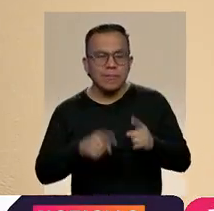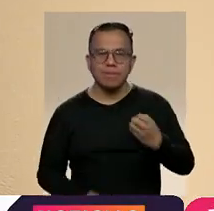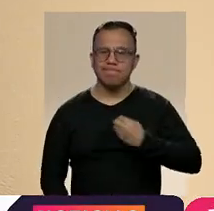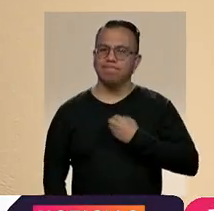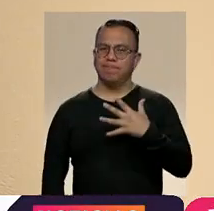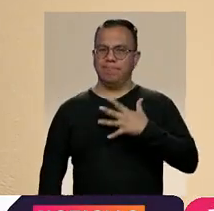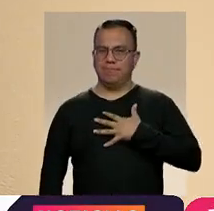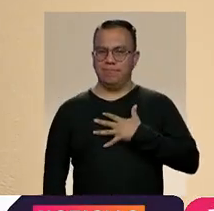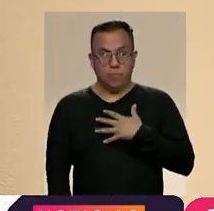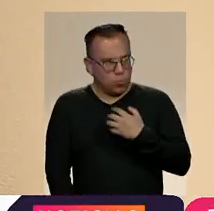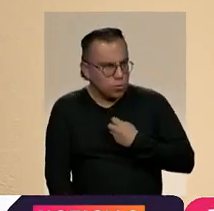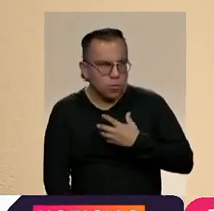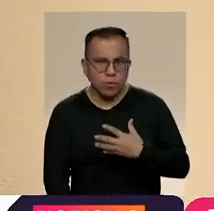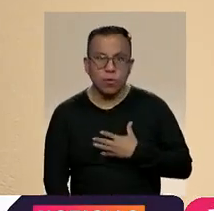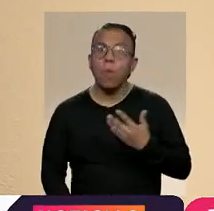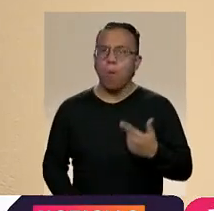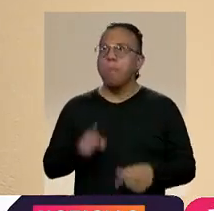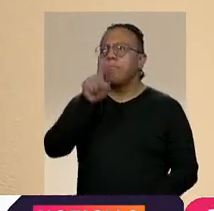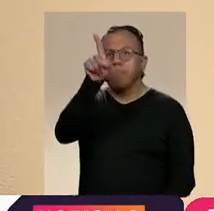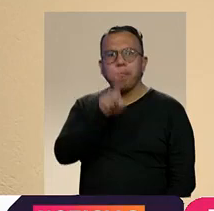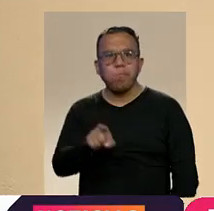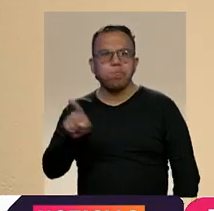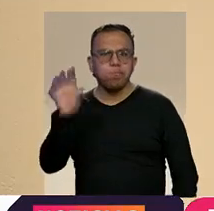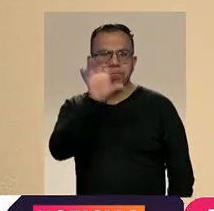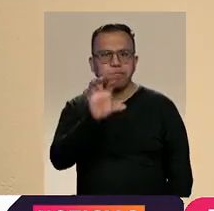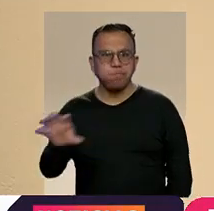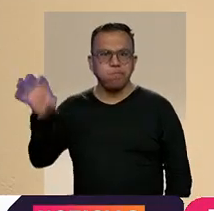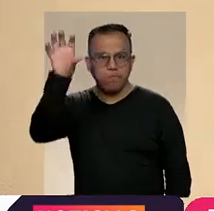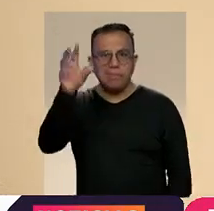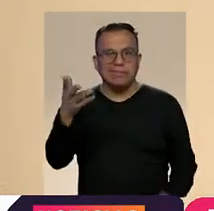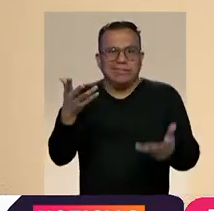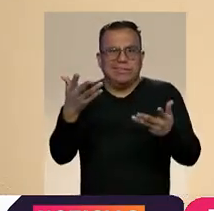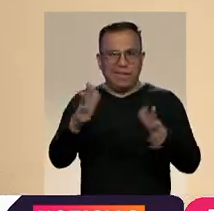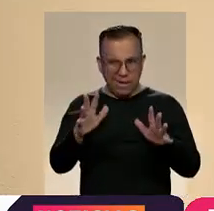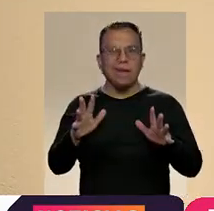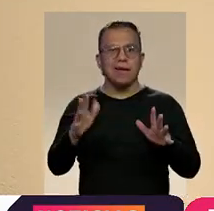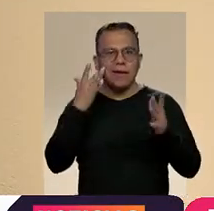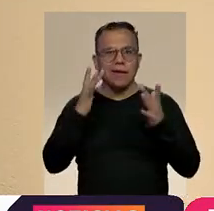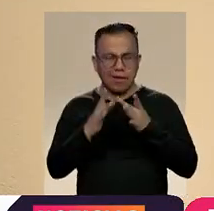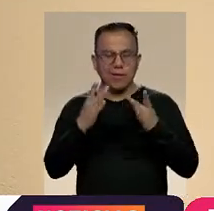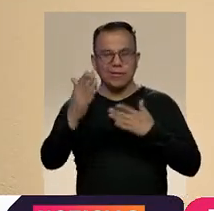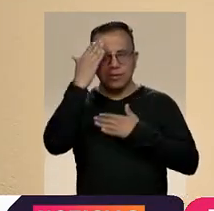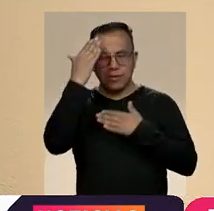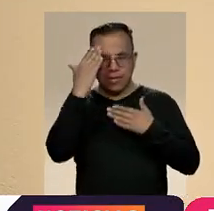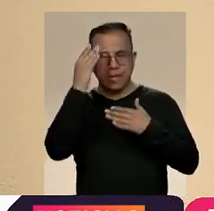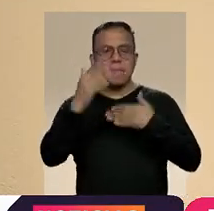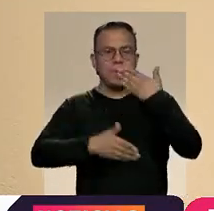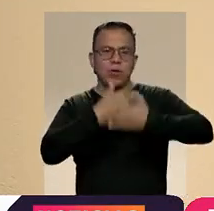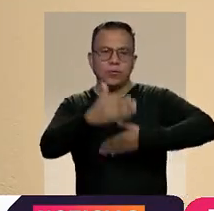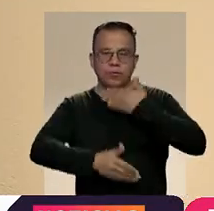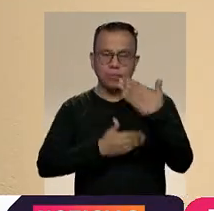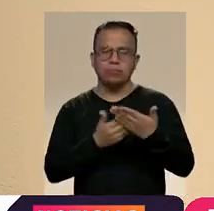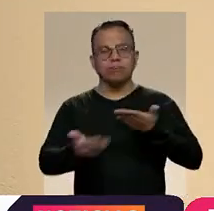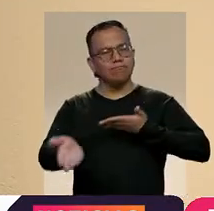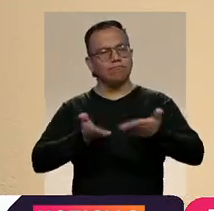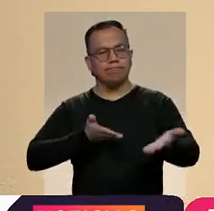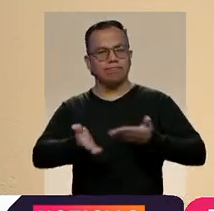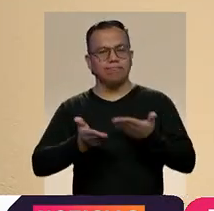UN AUMENTO DE LA CIFRA DE ATENCIóN DE CASOS. CREO QUE HOY EN DíA EL RETO